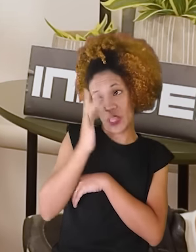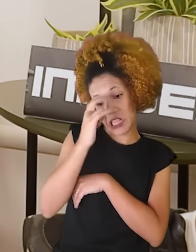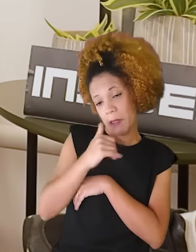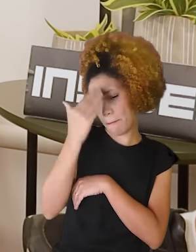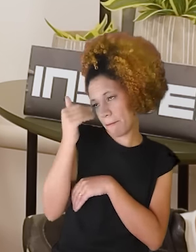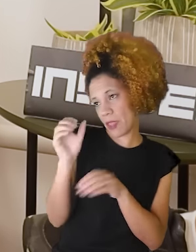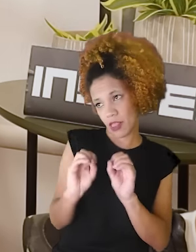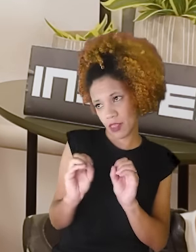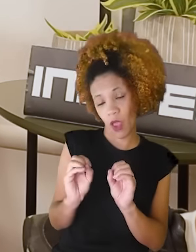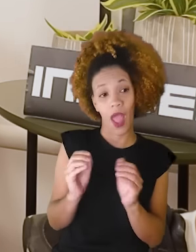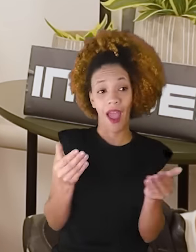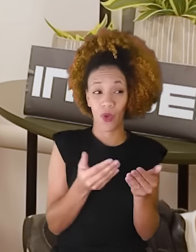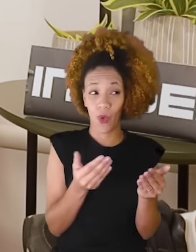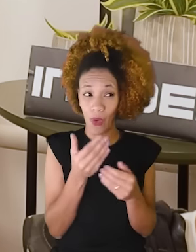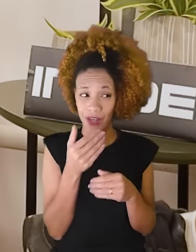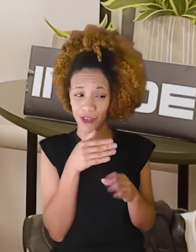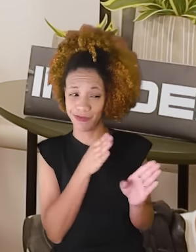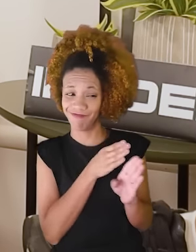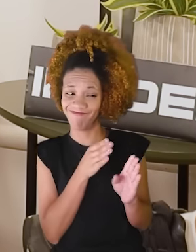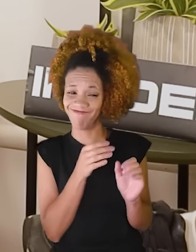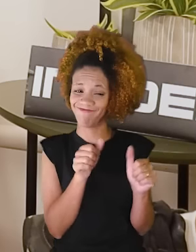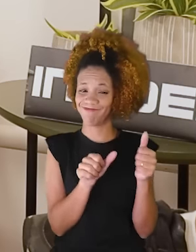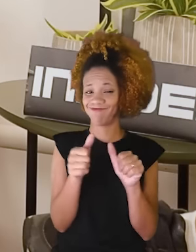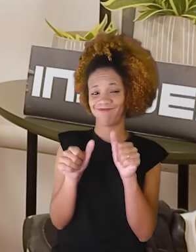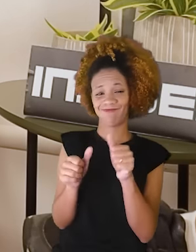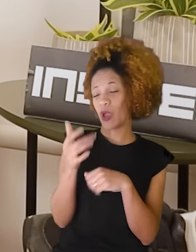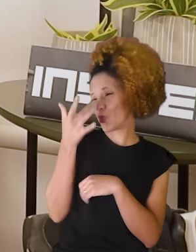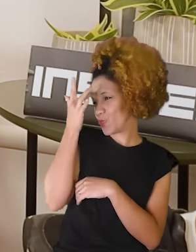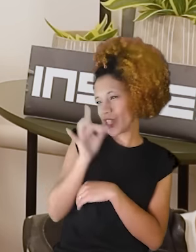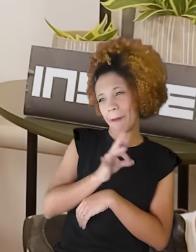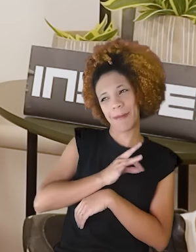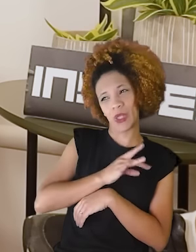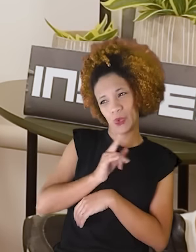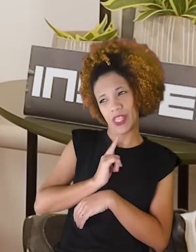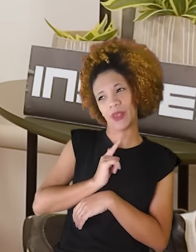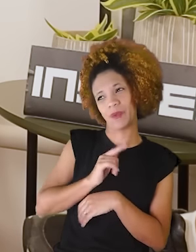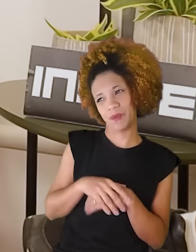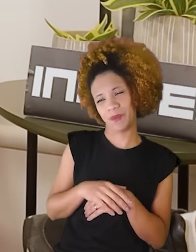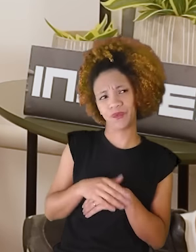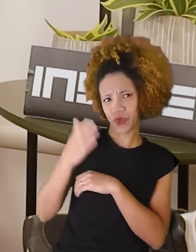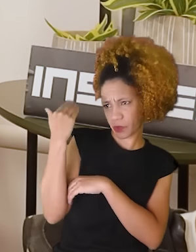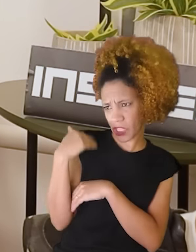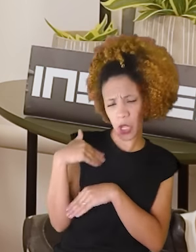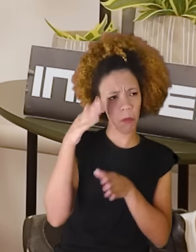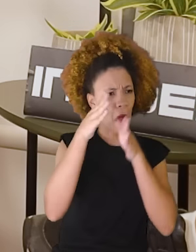sou muito mais rece muito mais não sei cara tenho mais medos Antigamente eu chegava em todo mundo